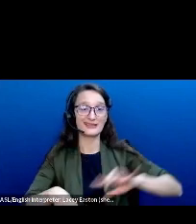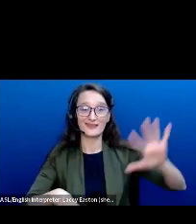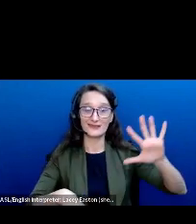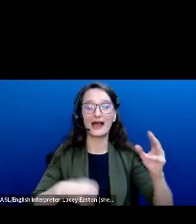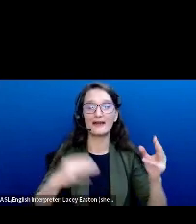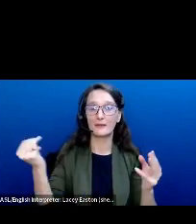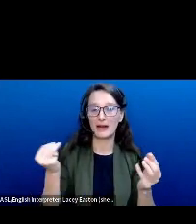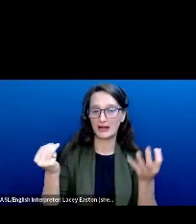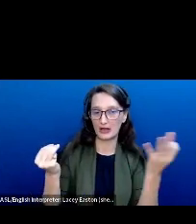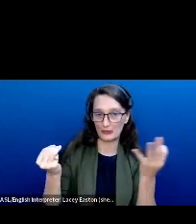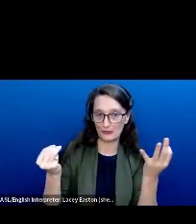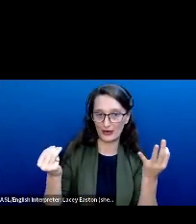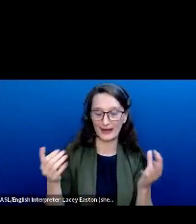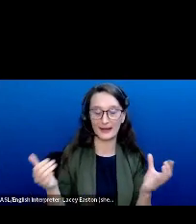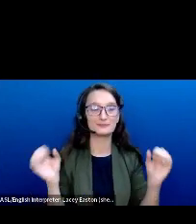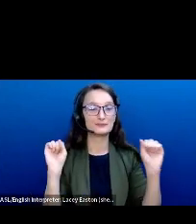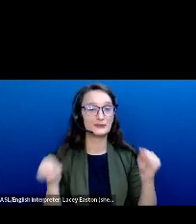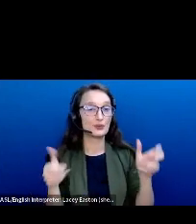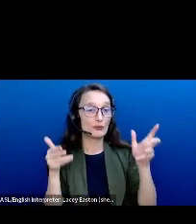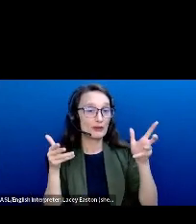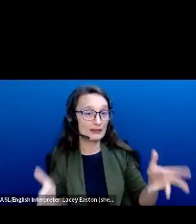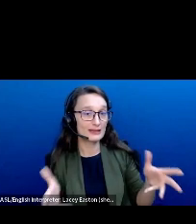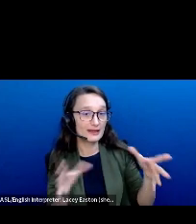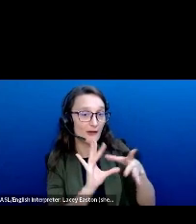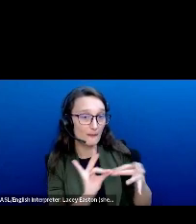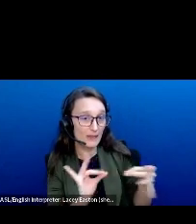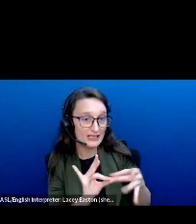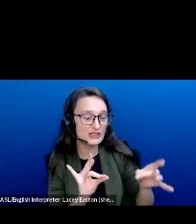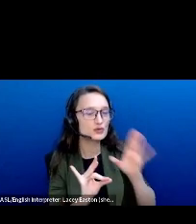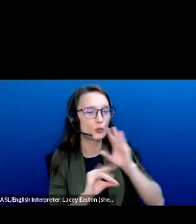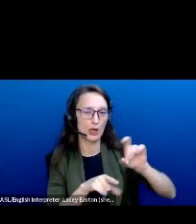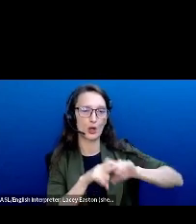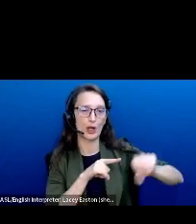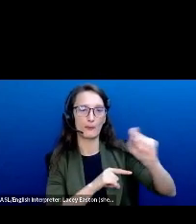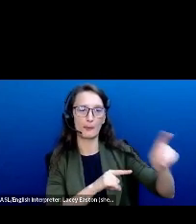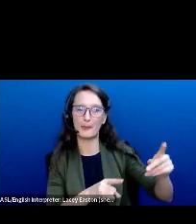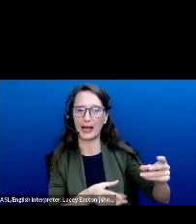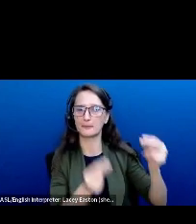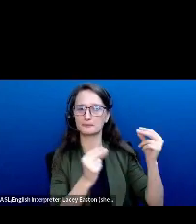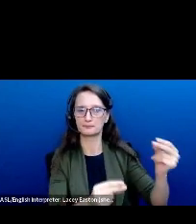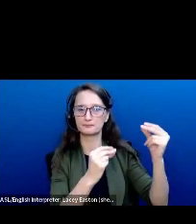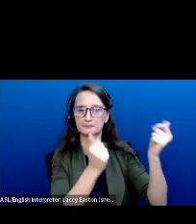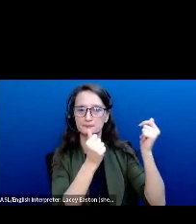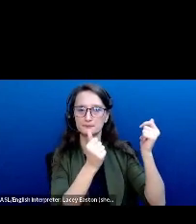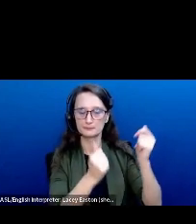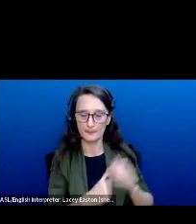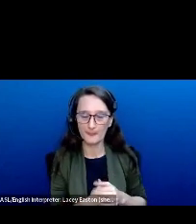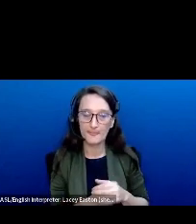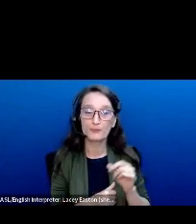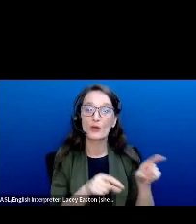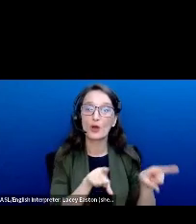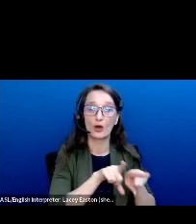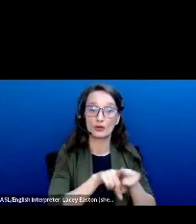También puede dejar un mensaje de voz y las llamadas se devolverán de inmediato o también puede enviar un correo electrónico a